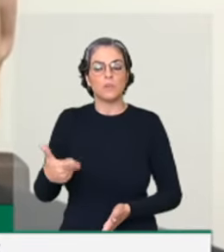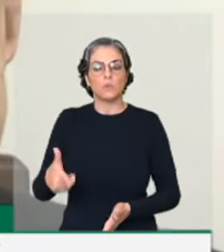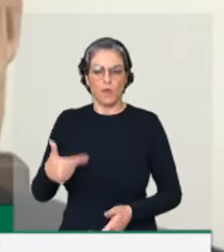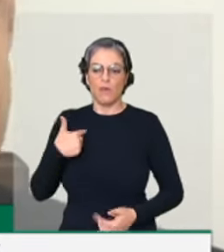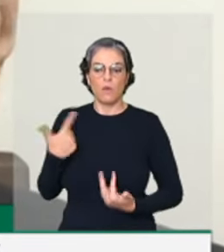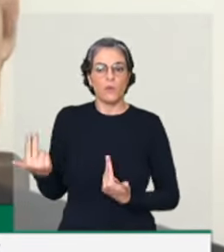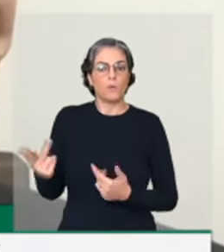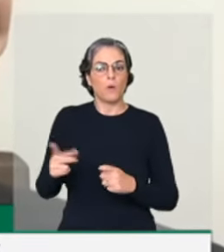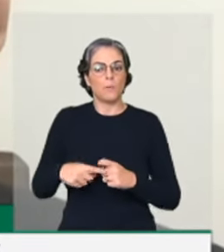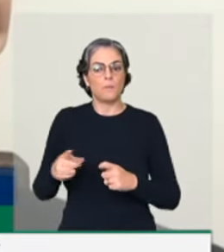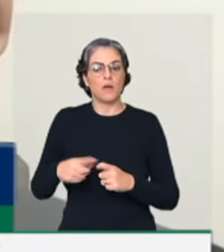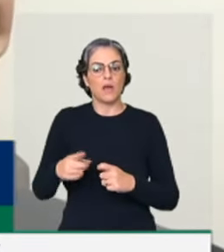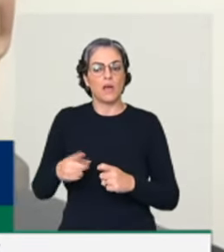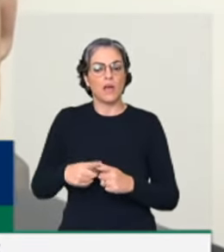SER MÉDICO. ENTRETANTO... SE NÓS PODEMOS, AO CONSIDERARMOS